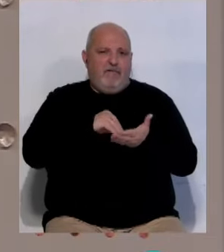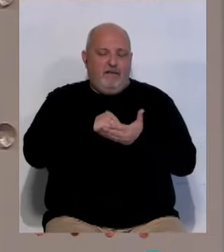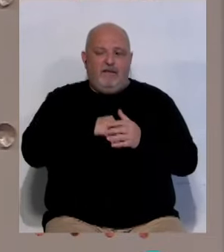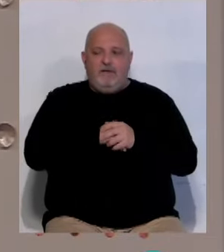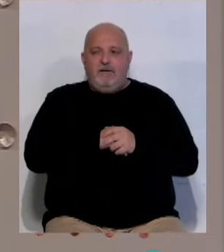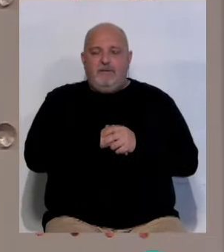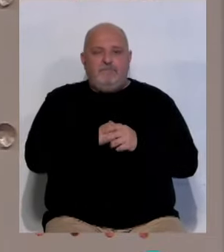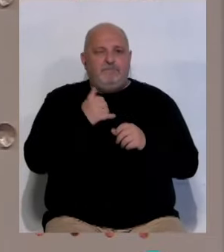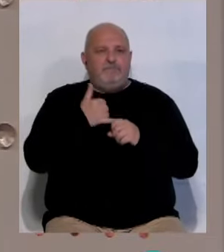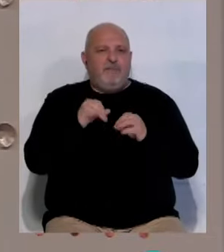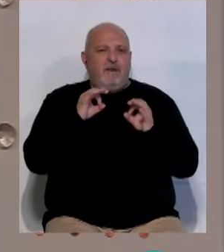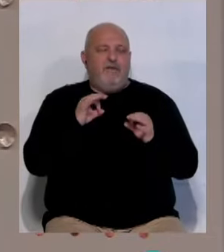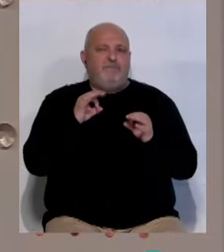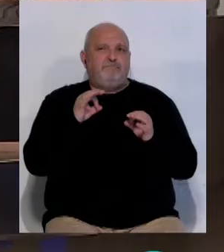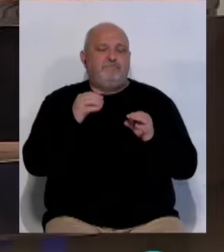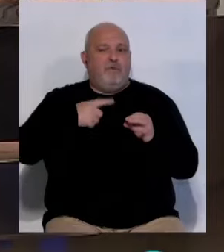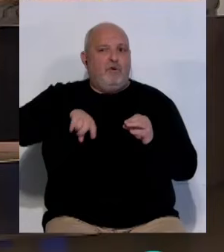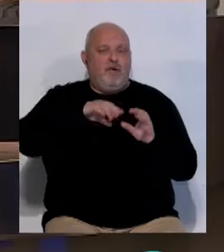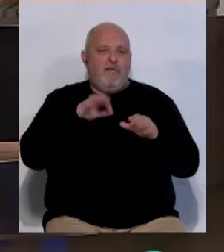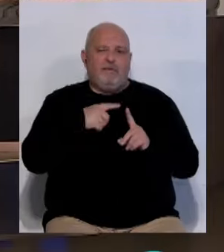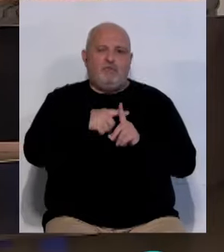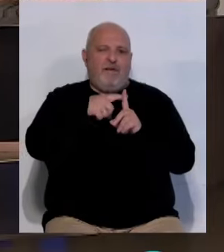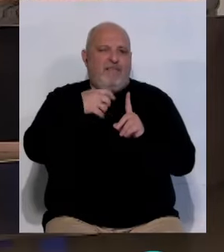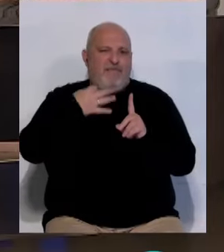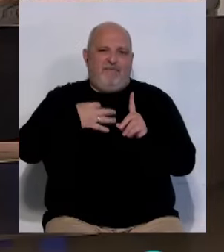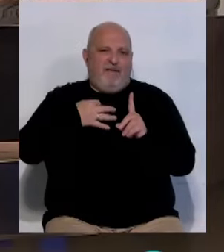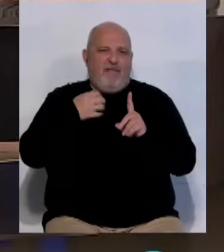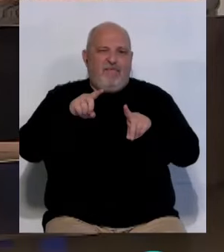final al final DEA se reducen que nosotros tenemos que sumar Claro porque nadie puede